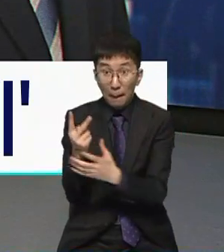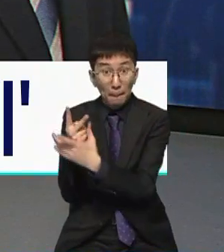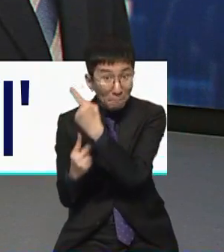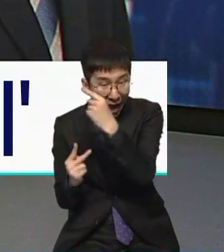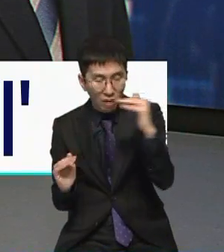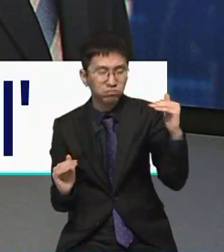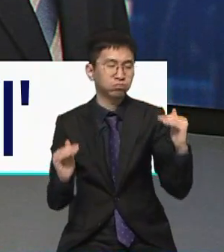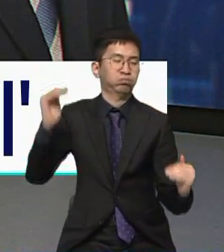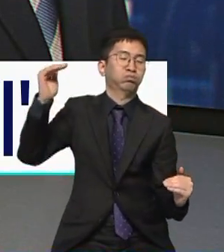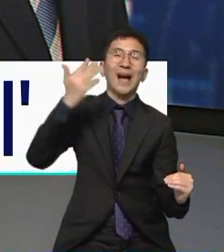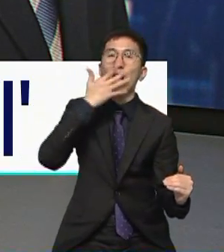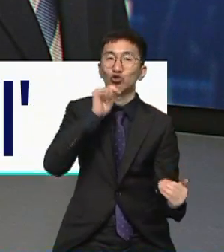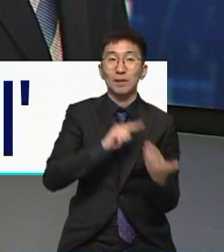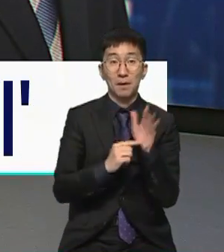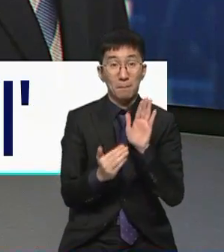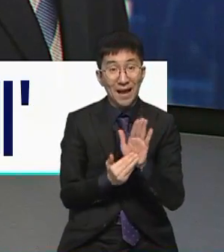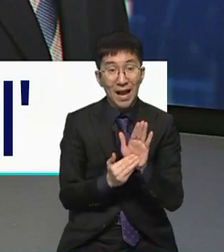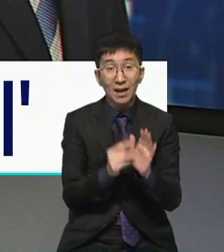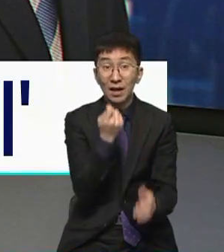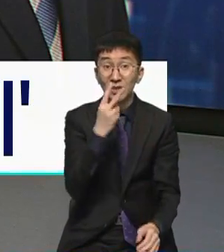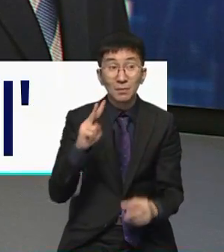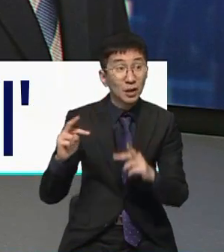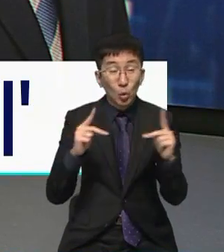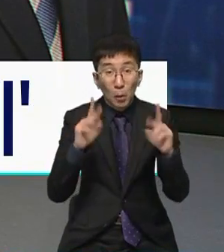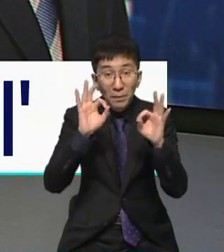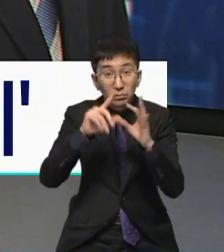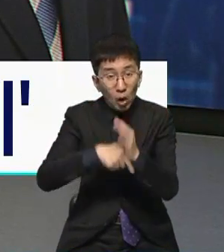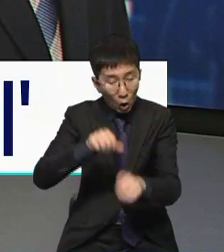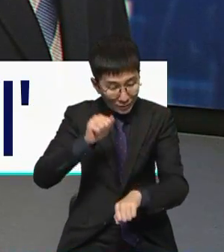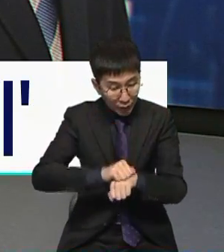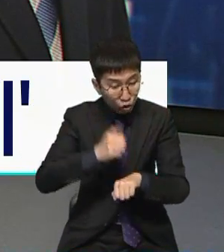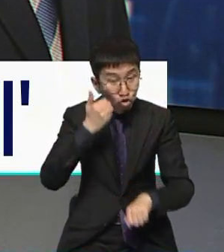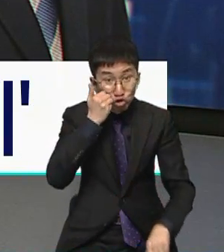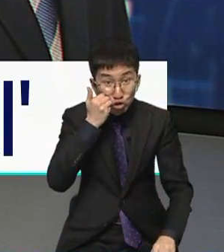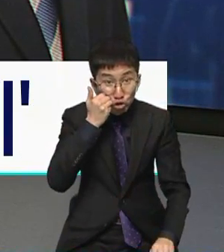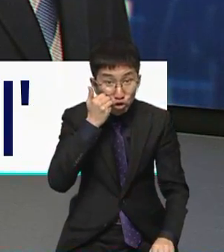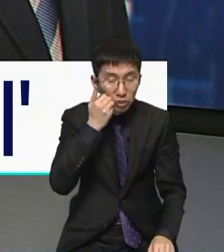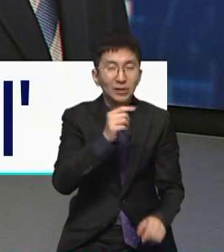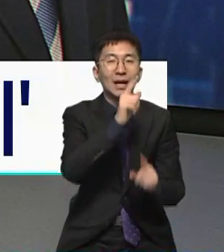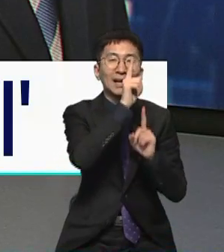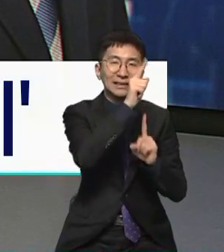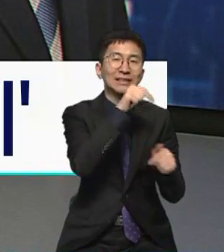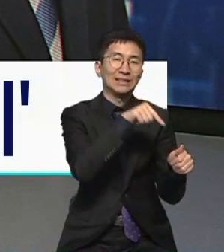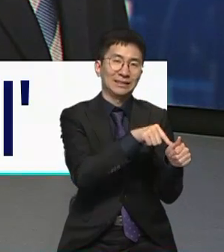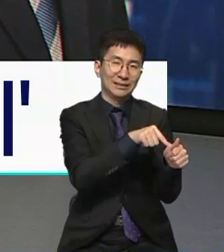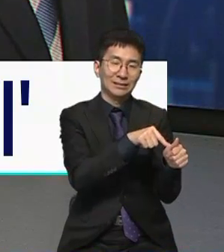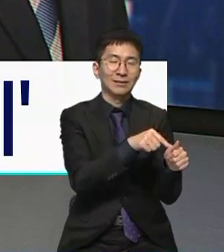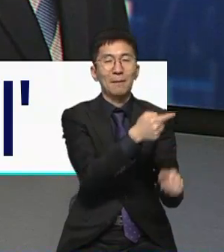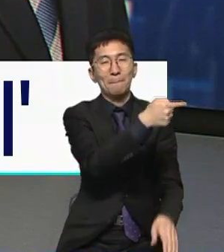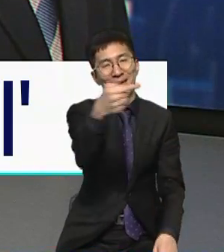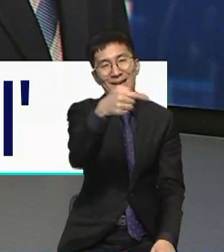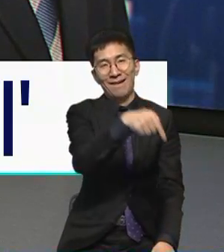나타났습니다. 또 TV토론를 잘했다는 후보로는 오차 범위 안에서 이재명 후보를 꼽은 답이 많았습니다.